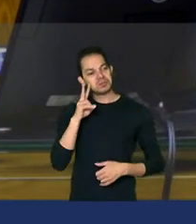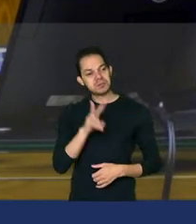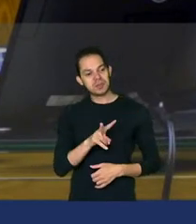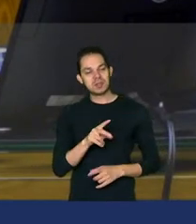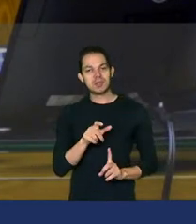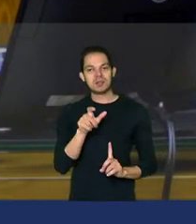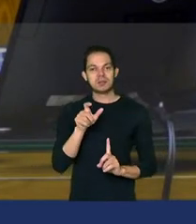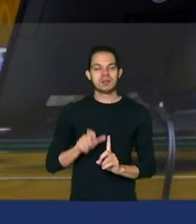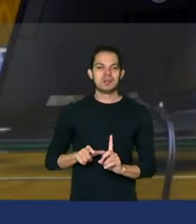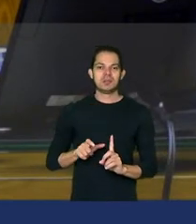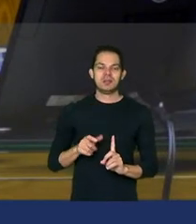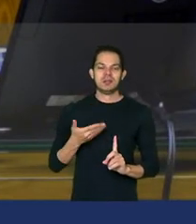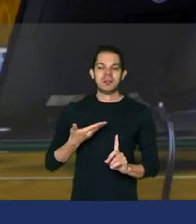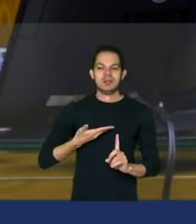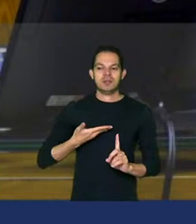ORGULHA BASTANTE, O NOSSO